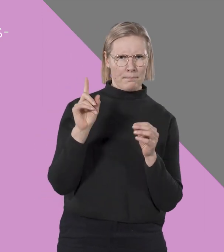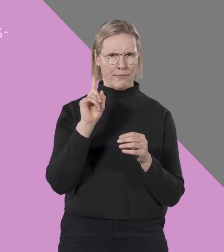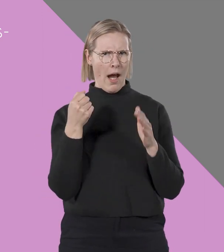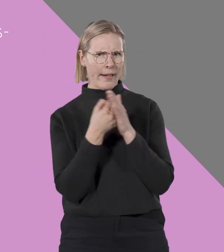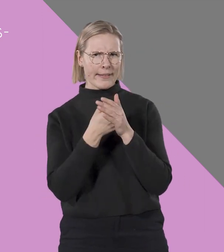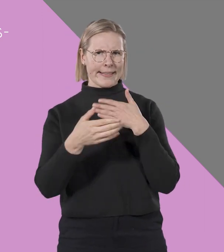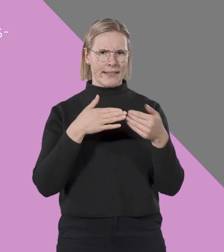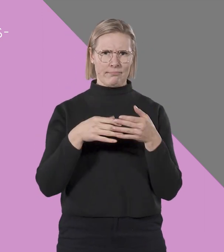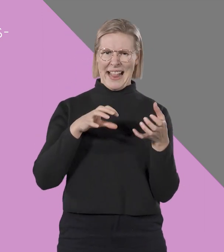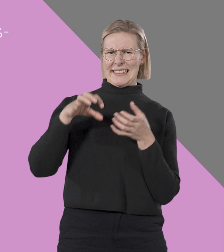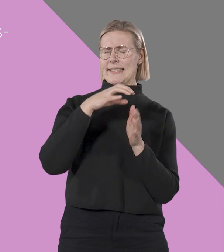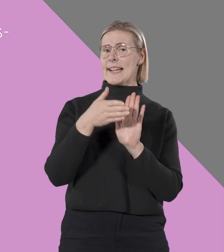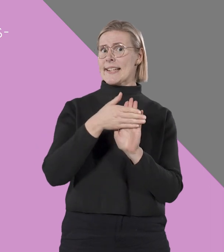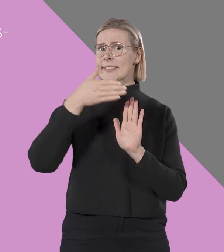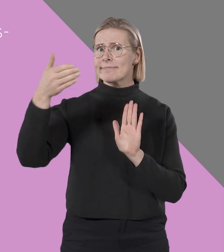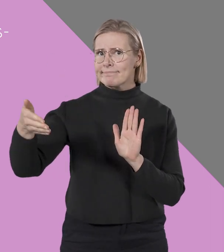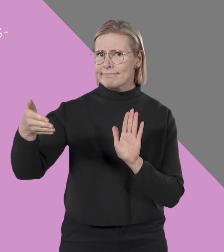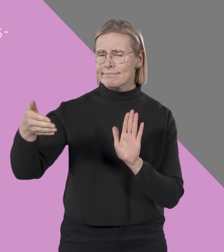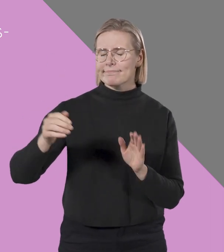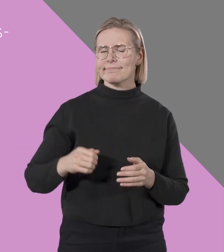kuinka kriisiaikana toimitaan.